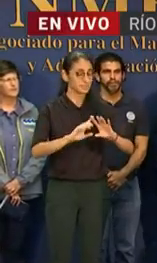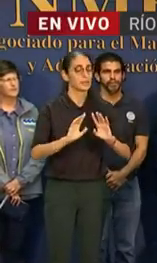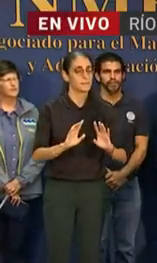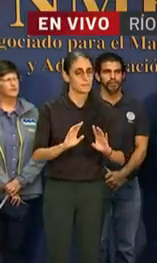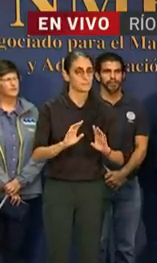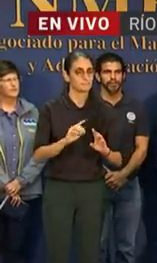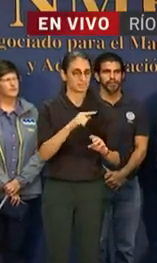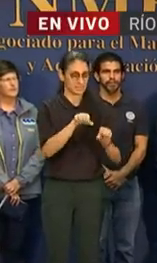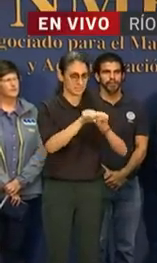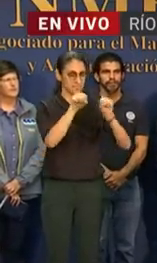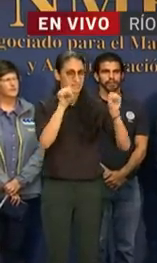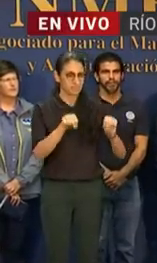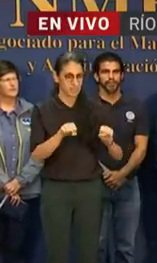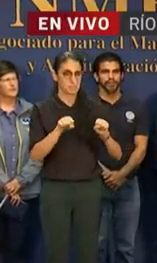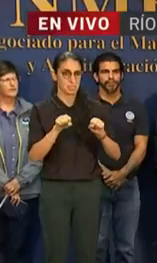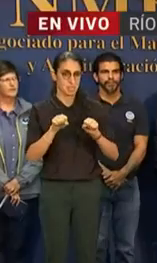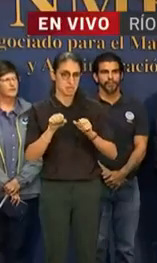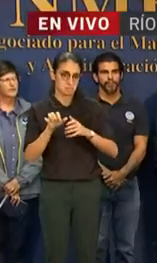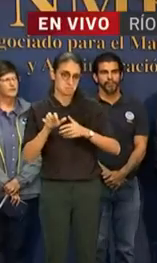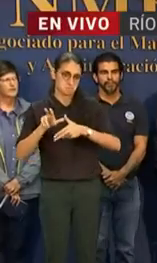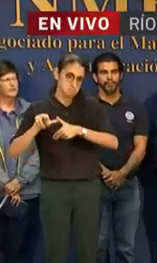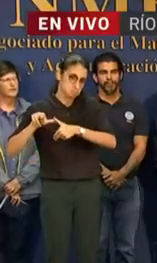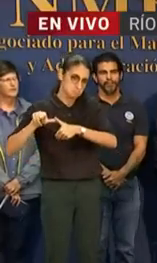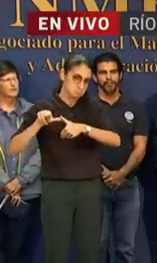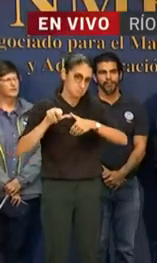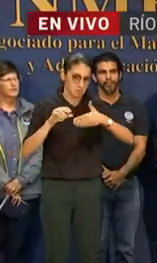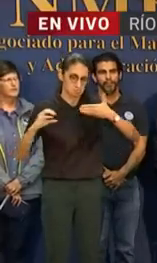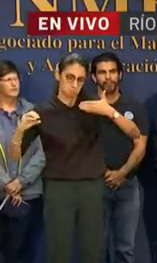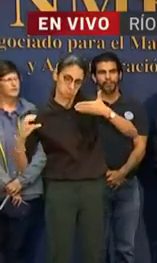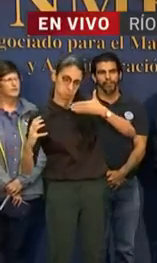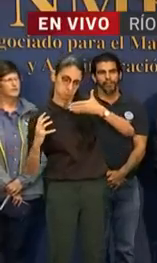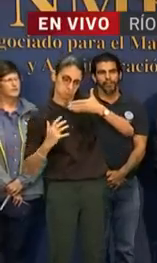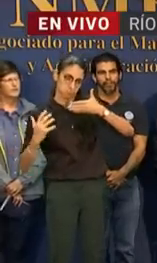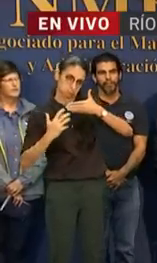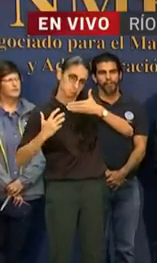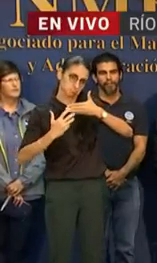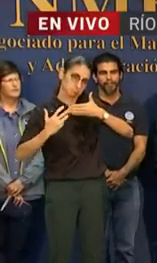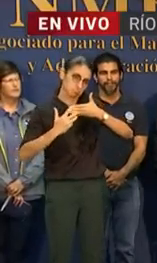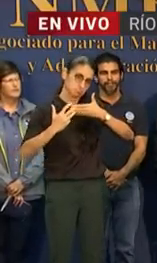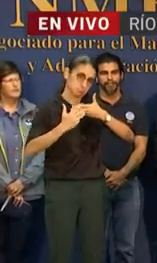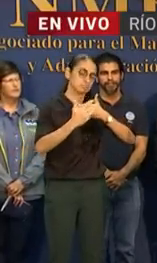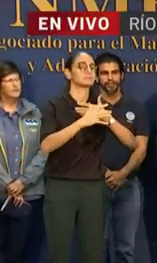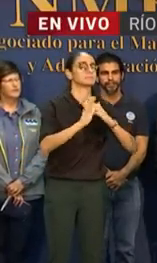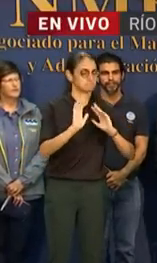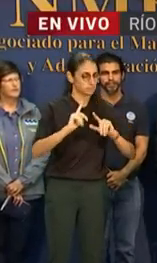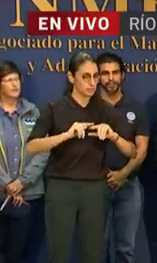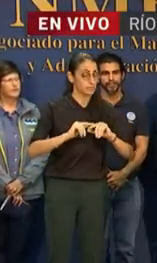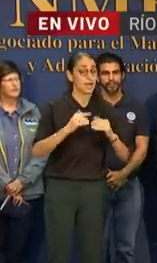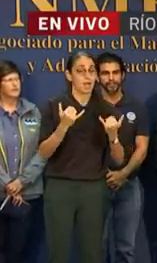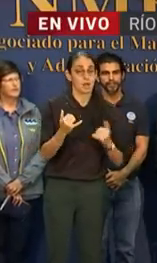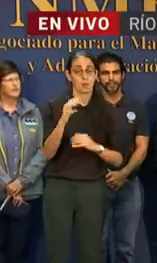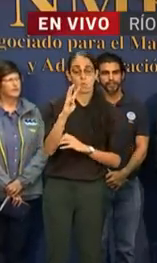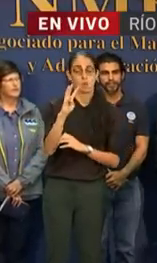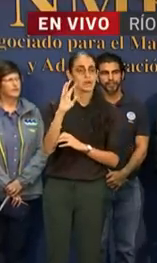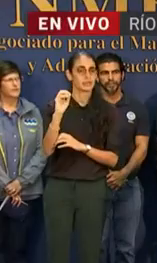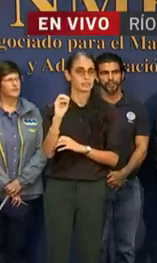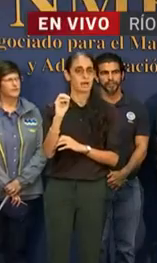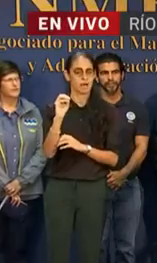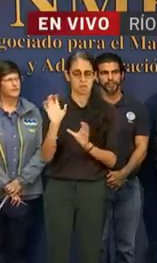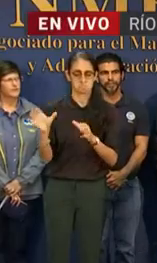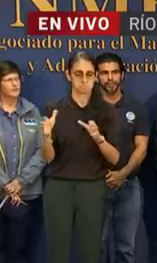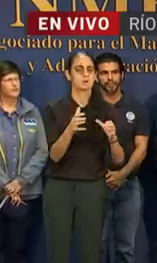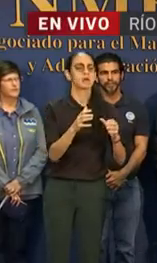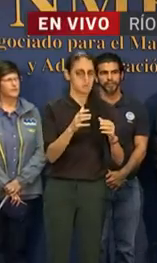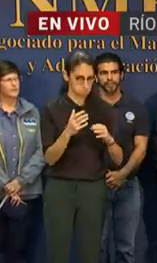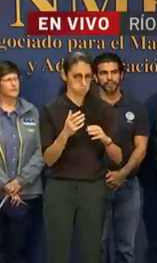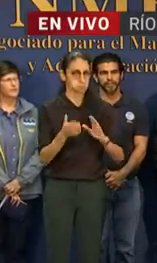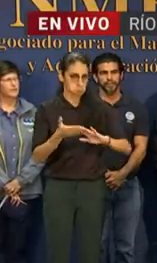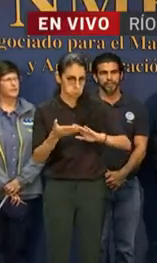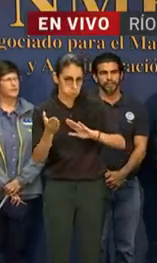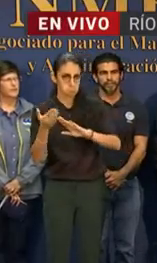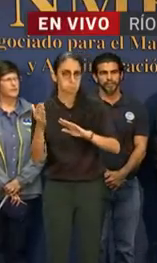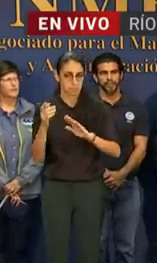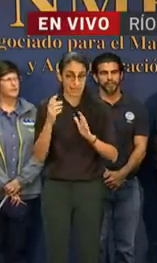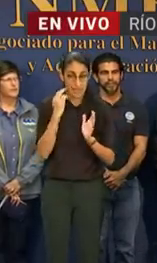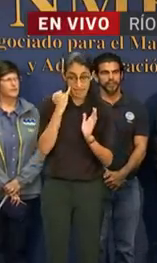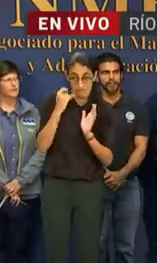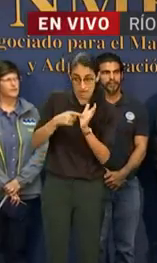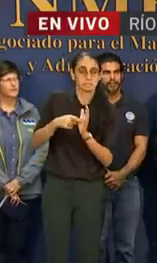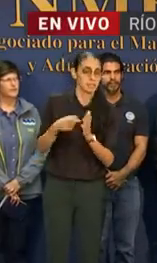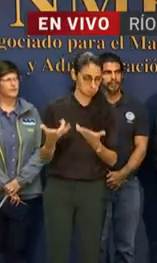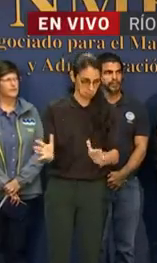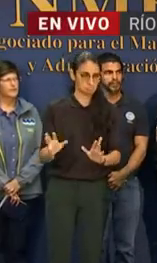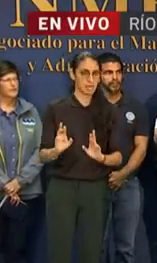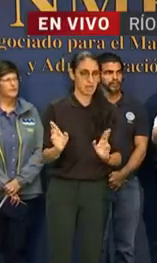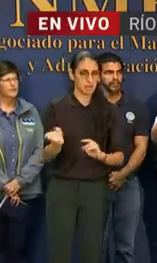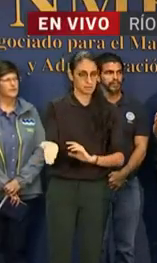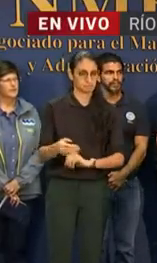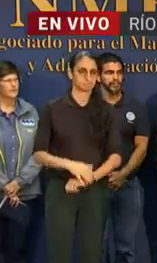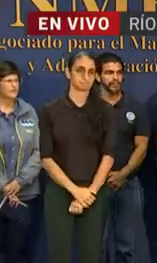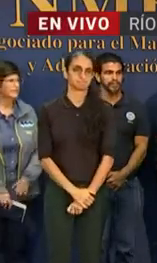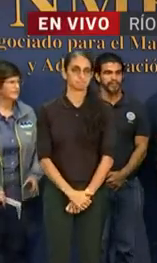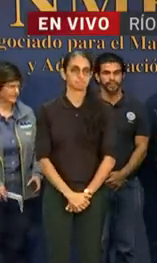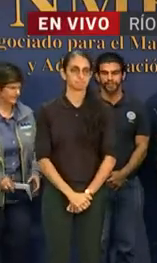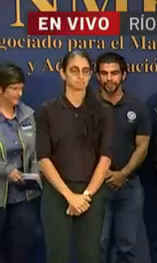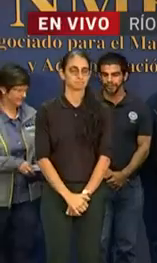GENERACIÓN QUE SE PRODUCE, LA